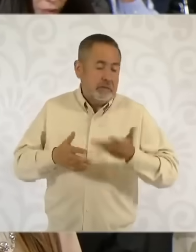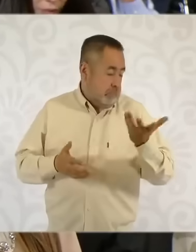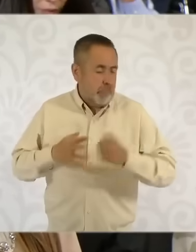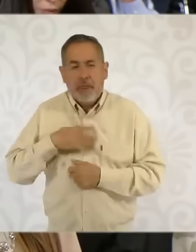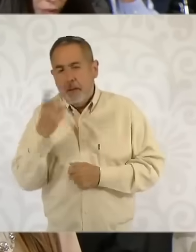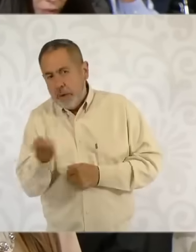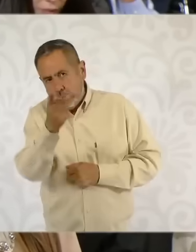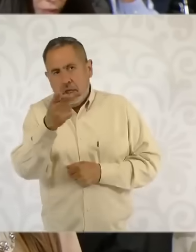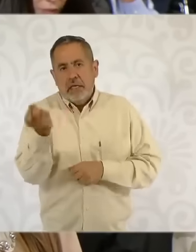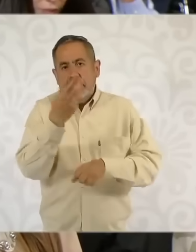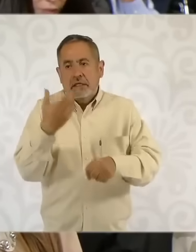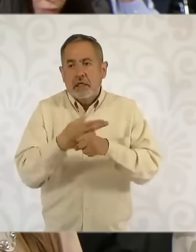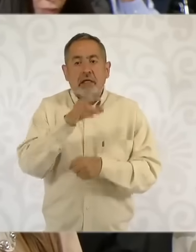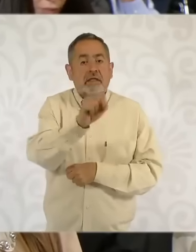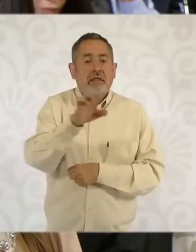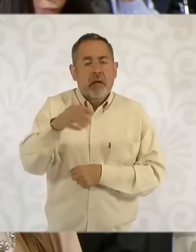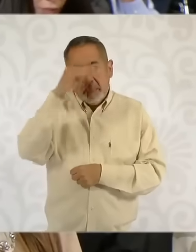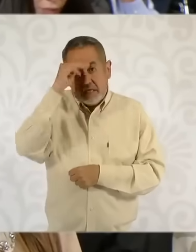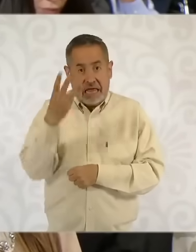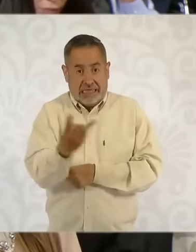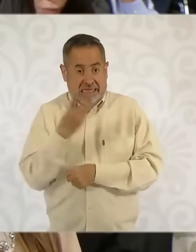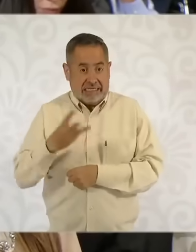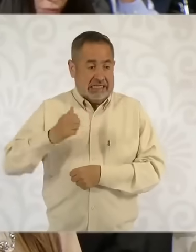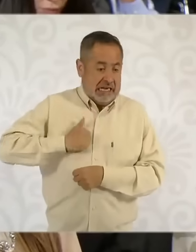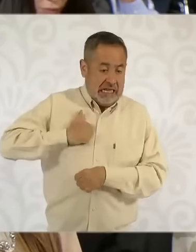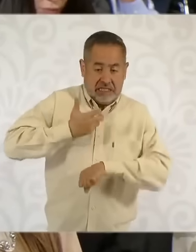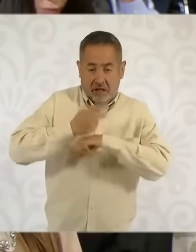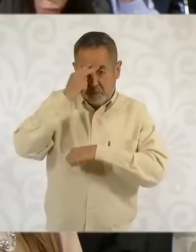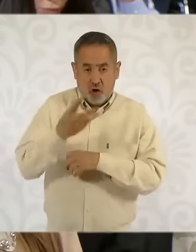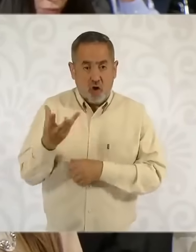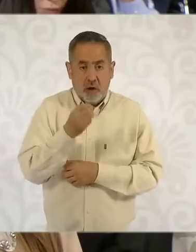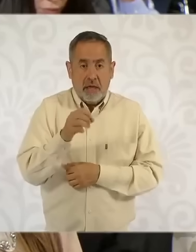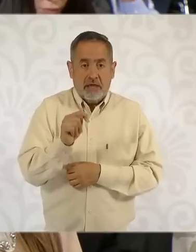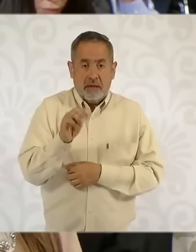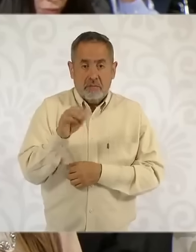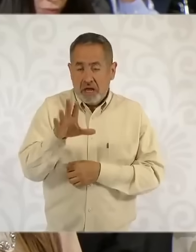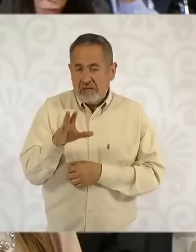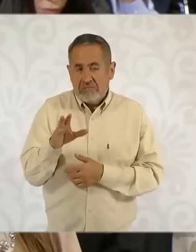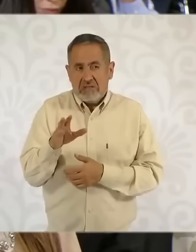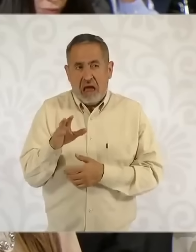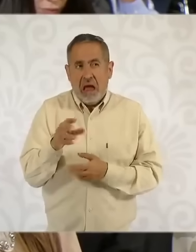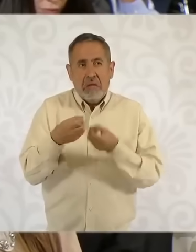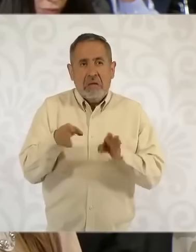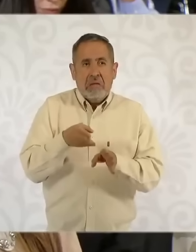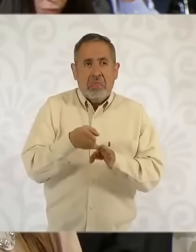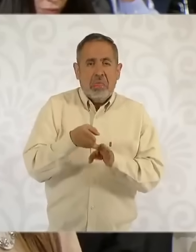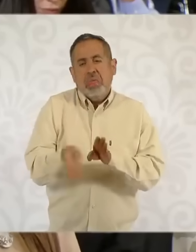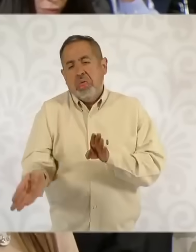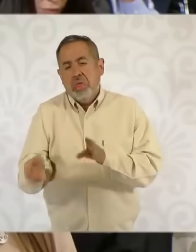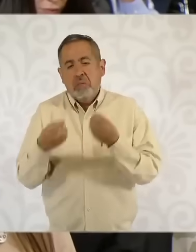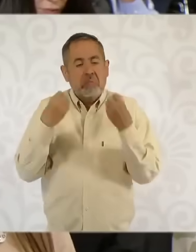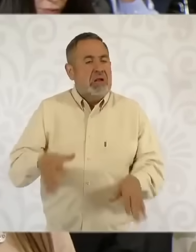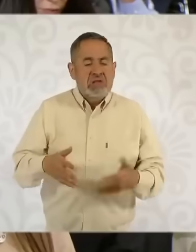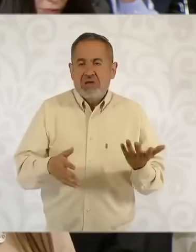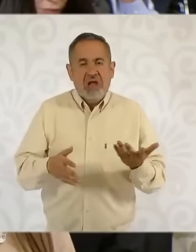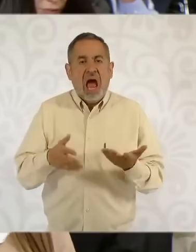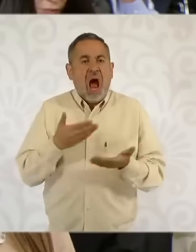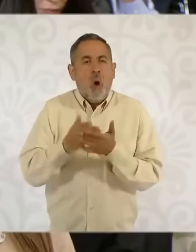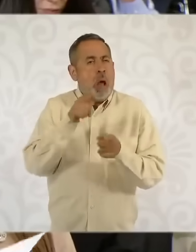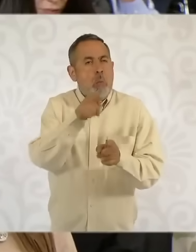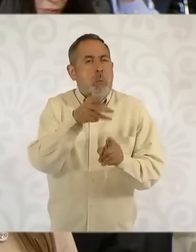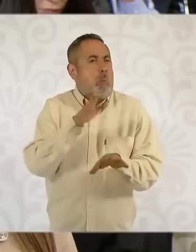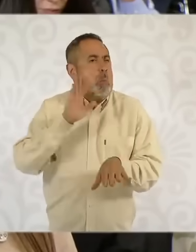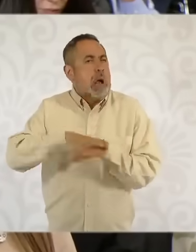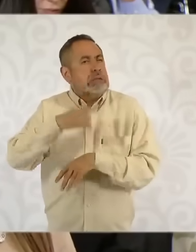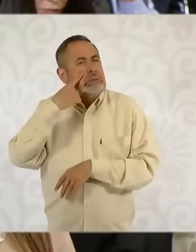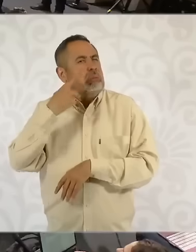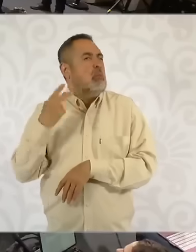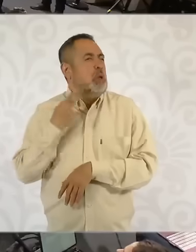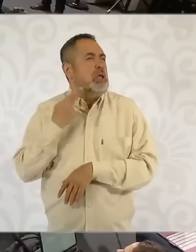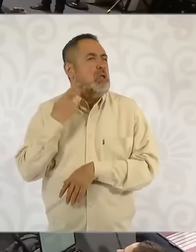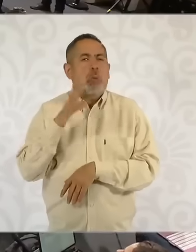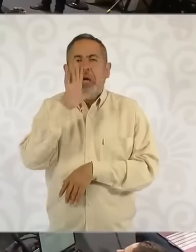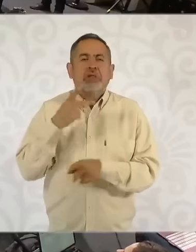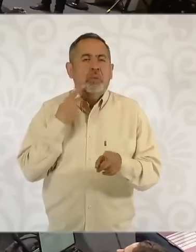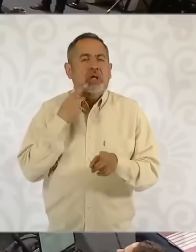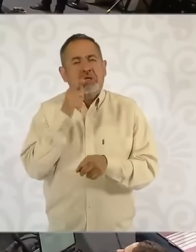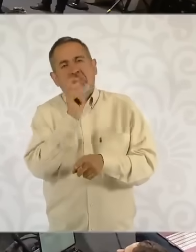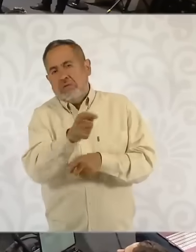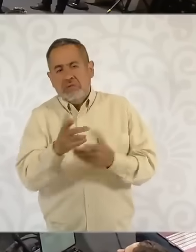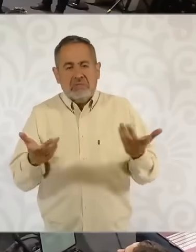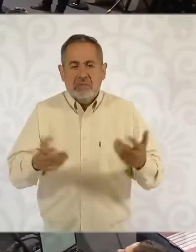usted que el tratado trilateral ha perdido el hilo económico y ahora se enfoca a temas políticos